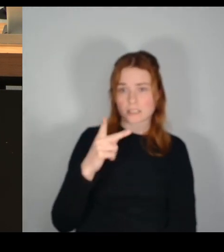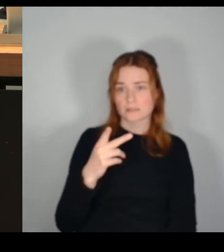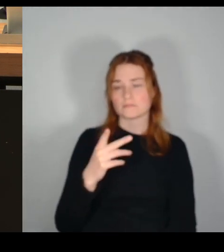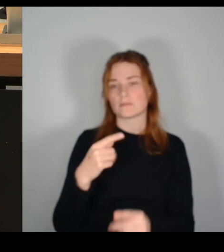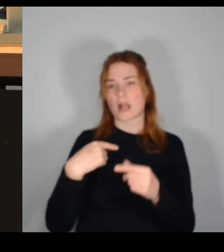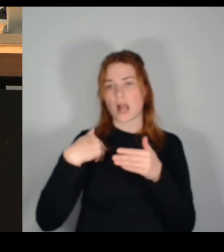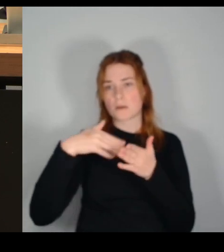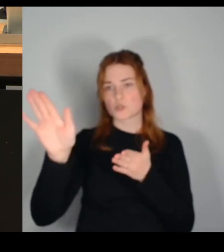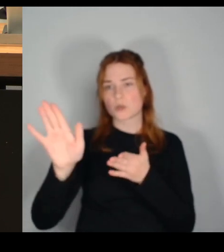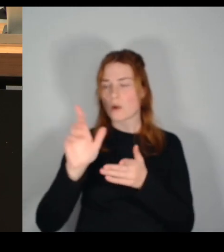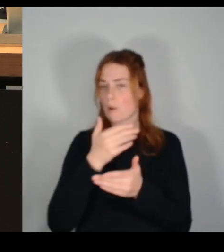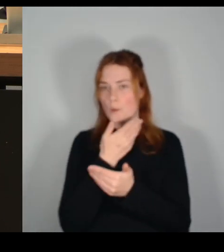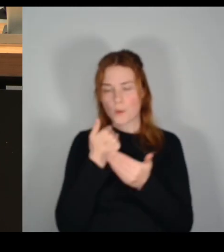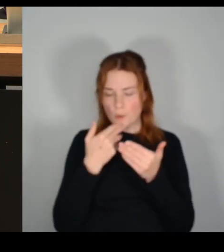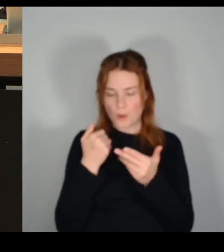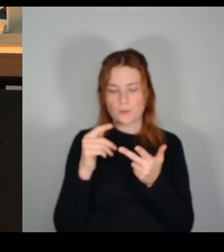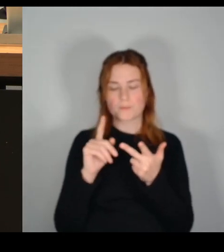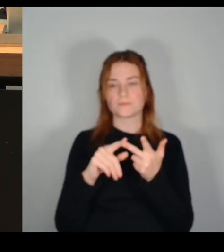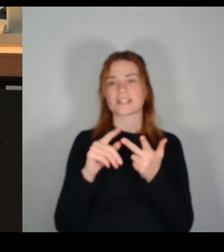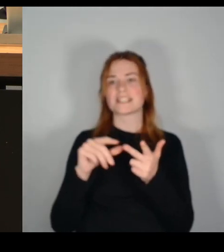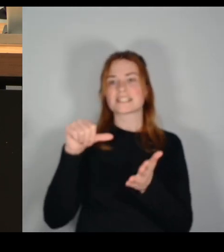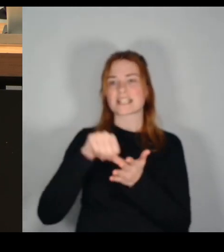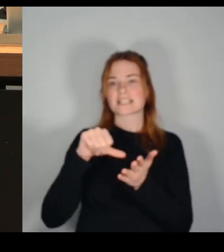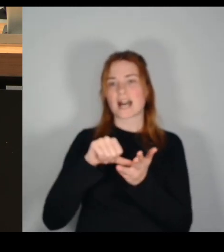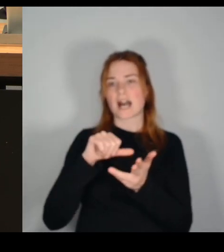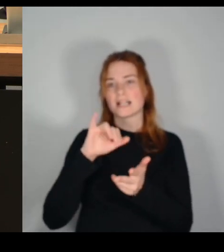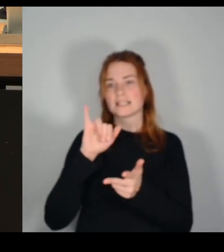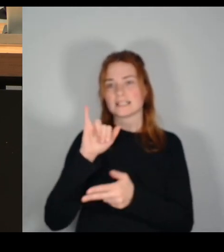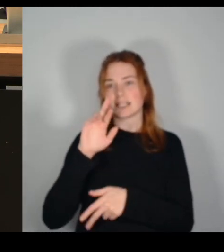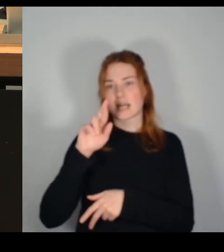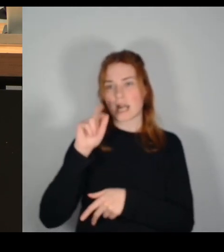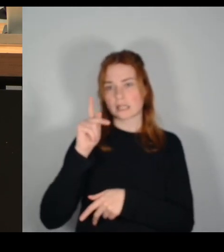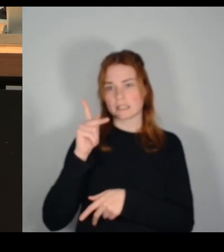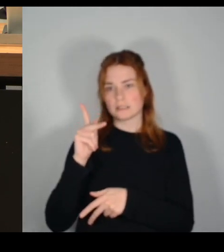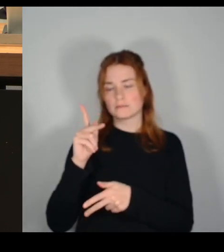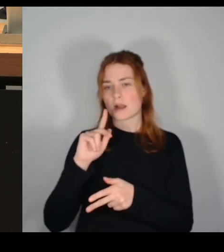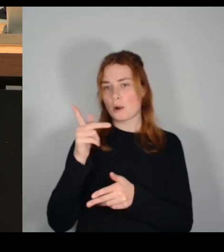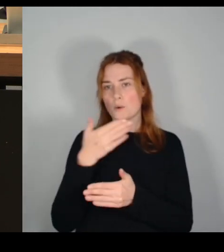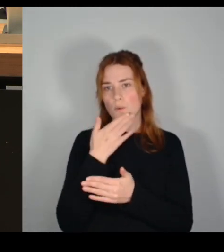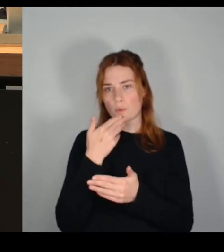Straftäter und Gefährder abgeschoben. Und das ist ohne Frage zu begrüßen.